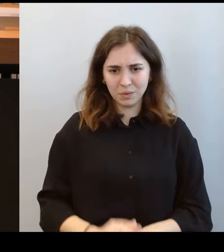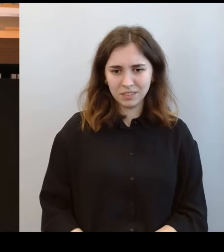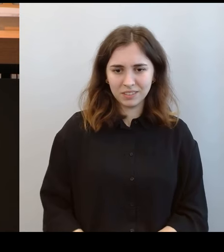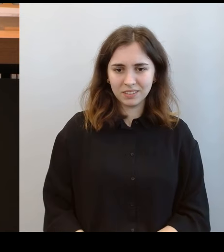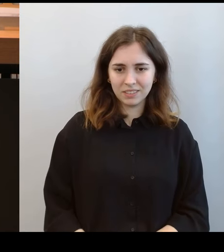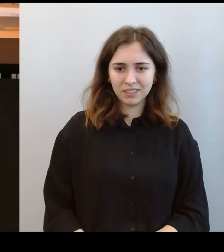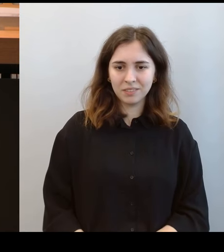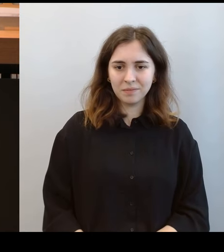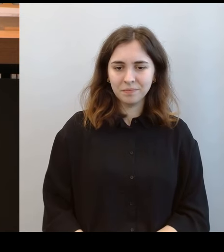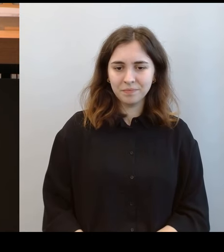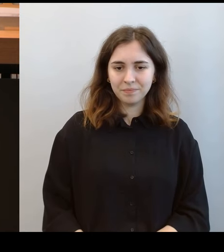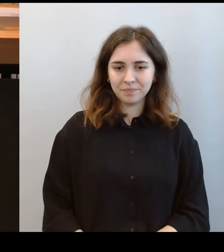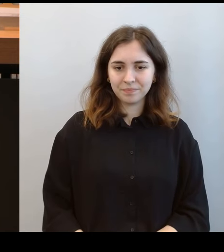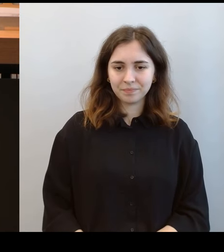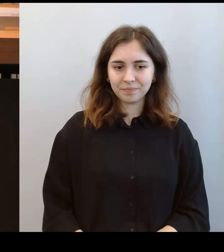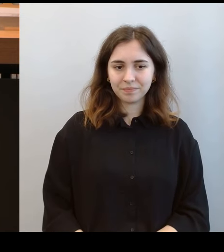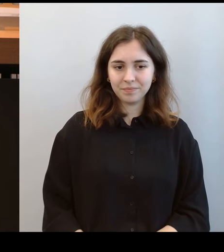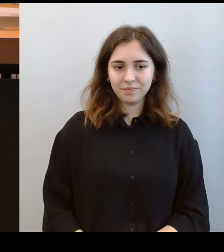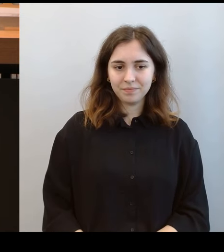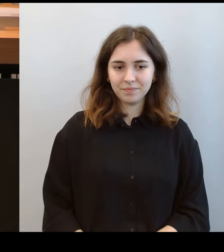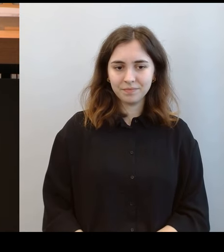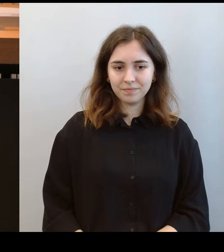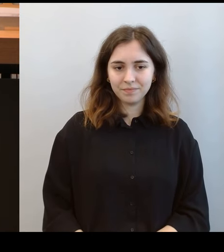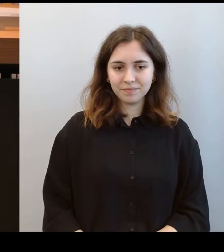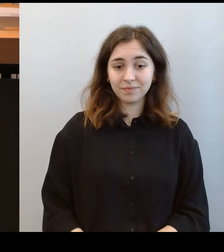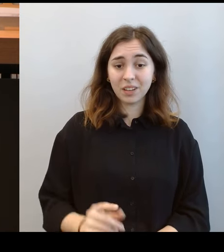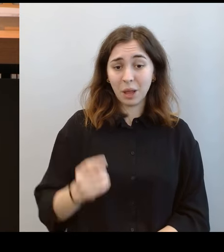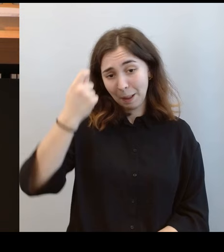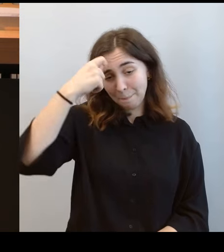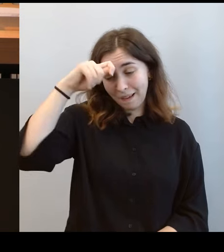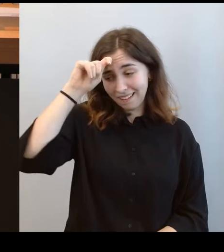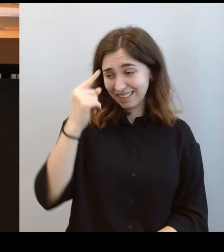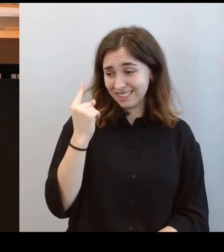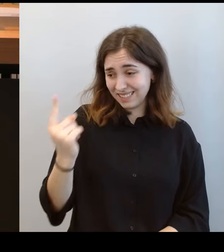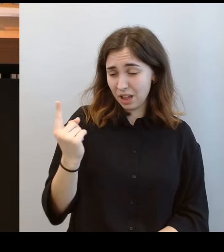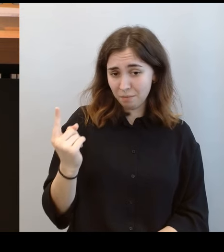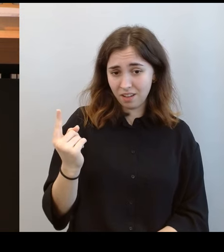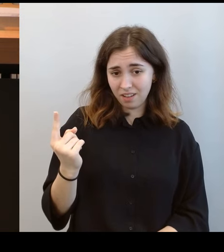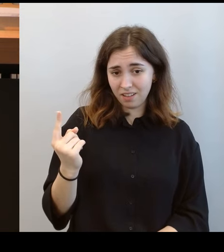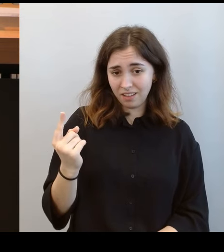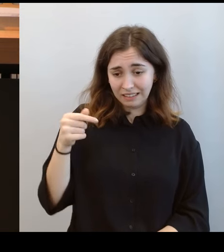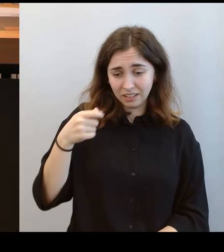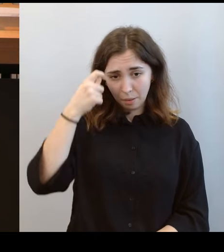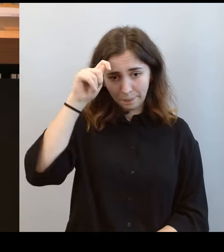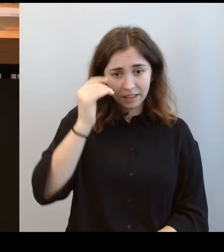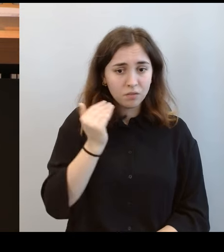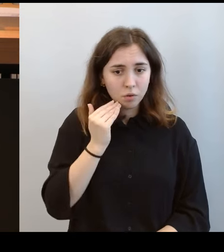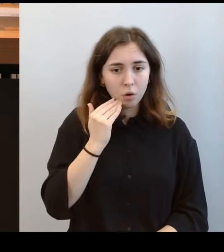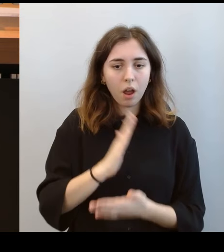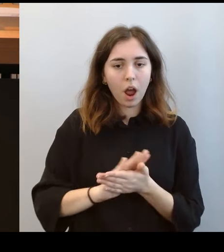Berliner, die per se beteiligt sind, werden weiter ins Abseits gedrängt. Ich kann hier an diesem Pult nicht sagen, wie ich das empfinde.